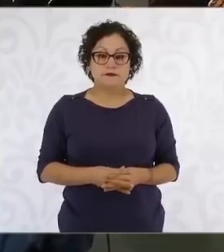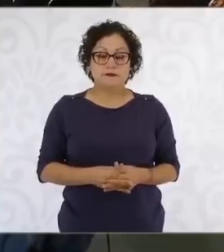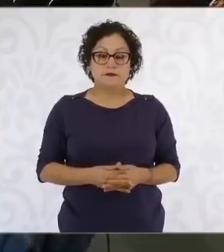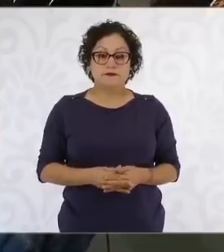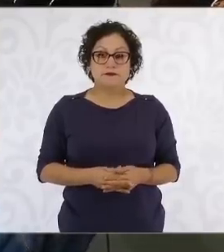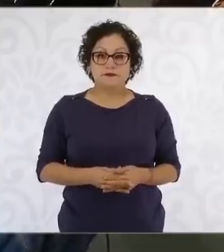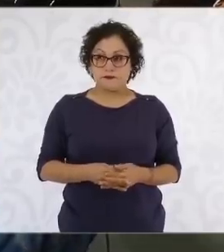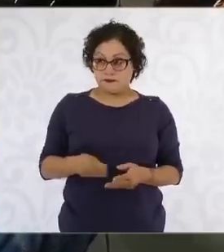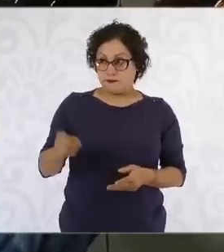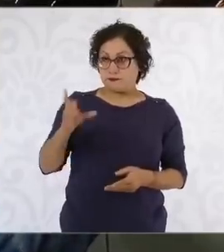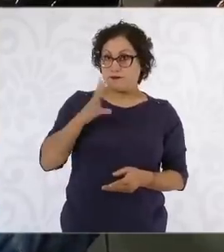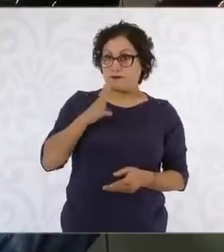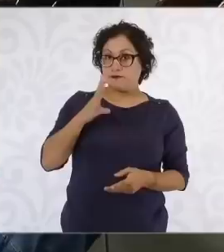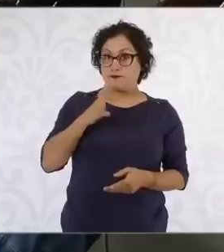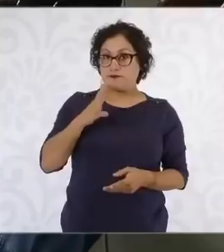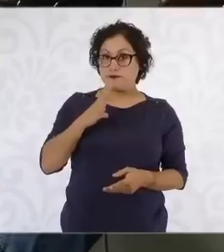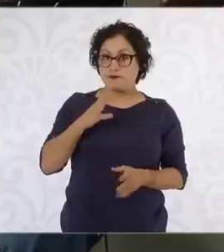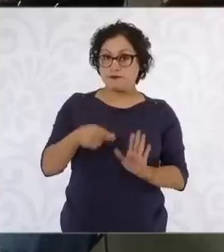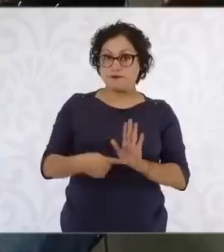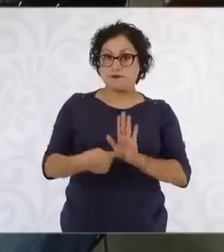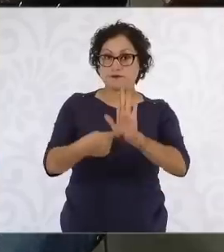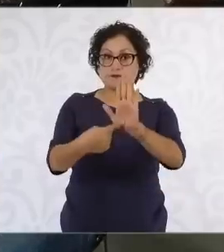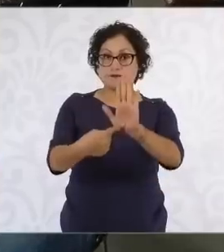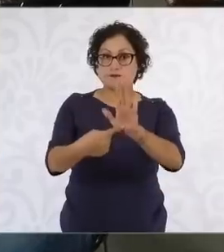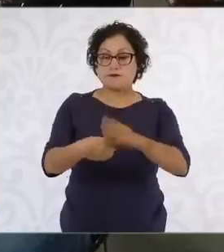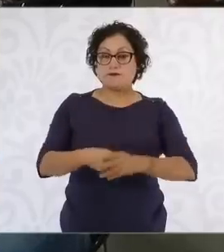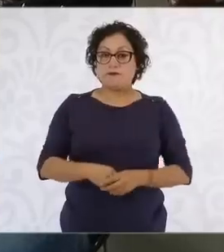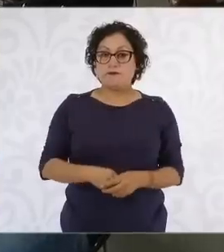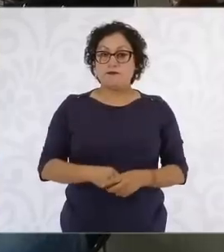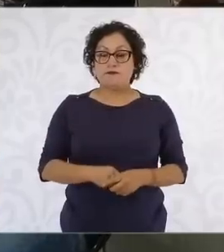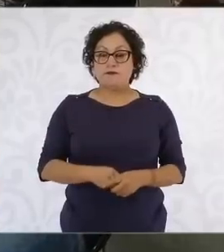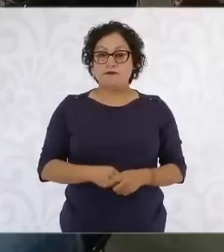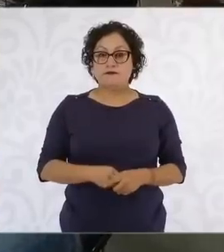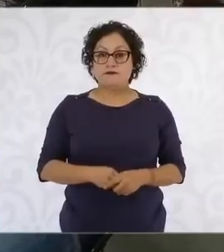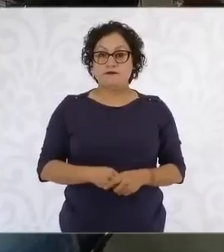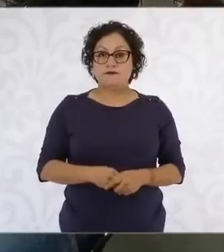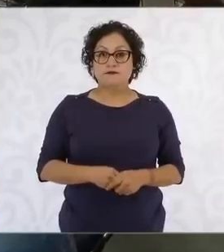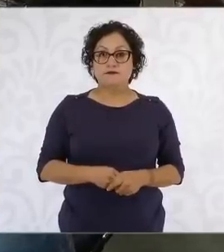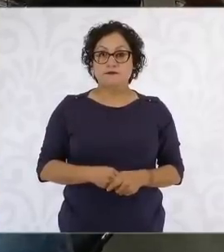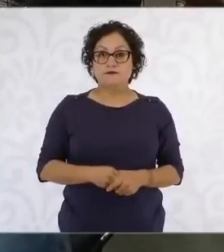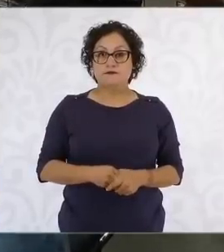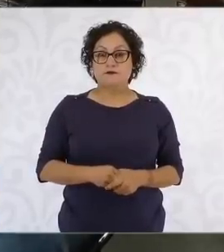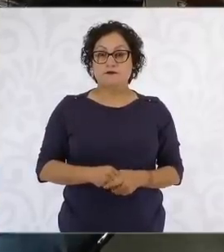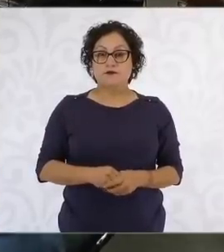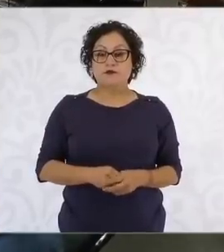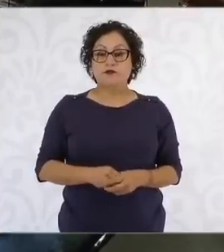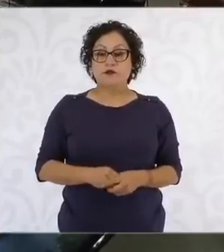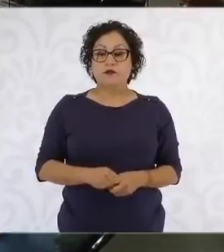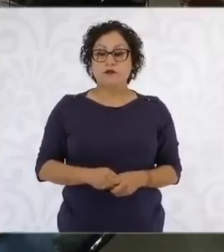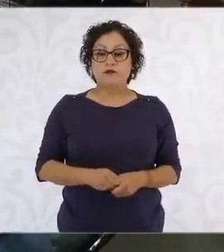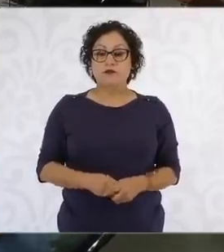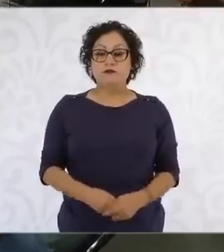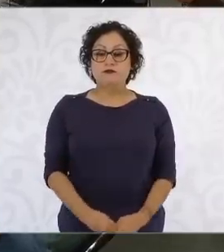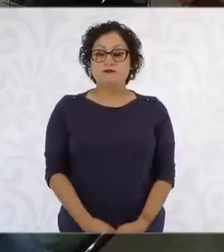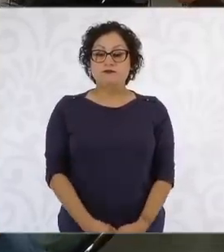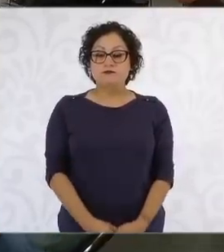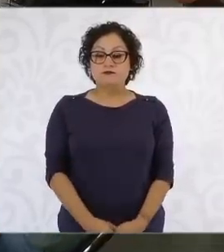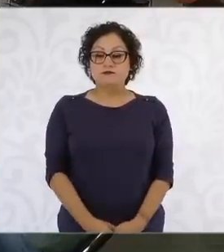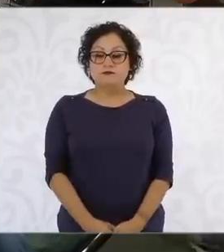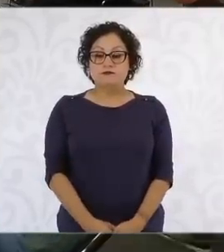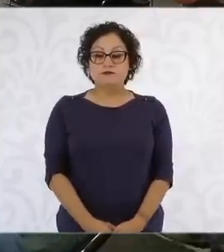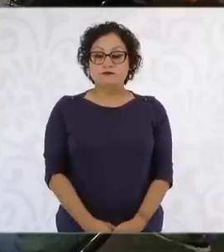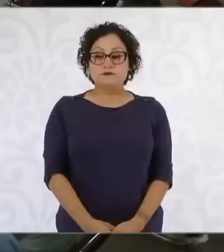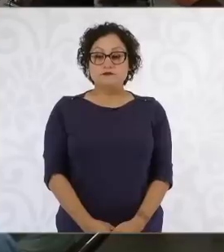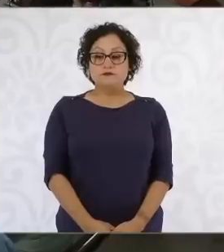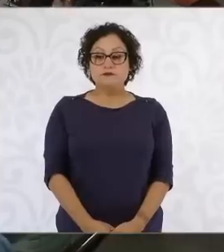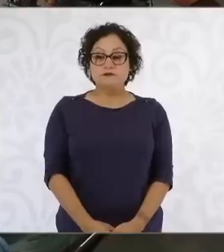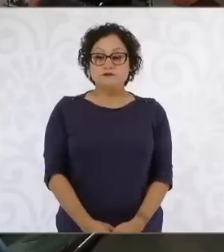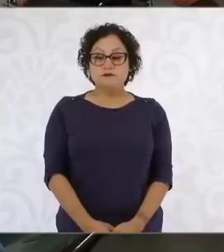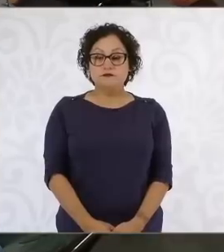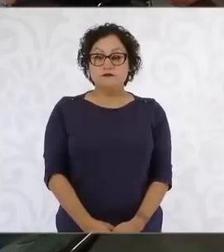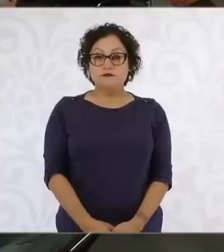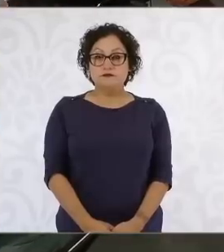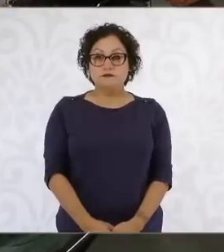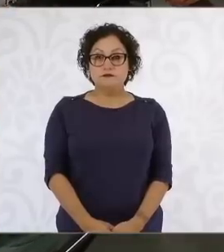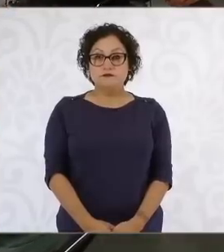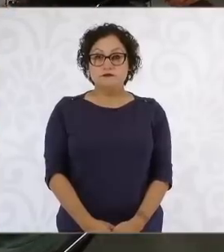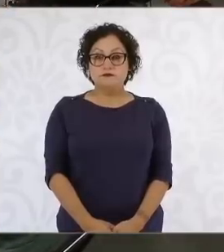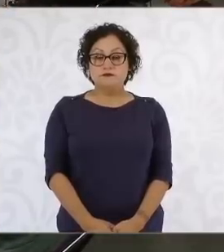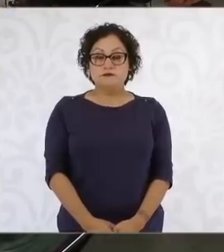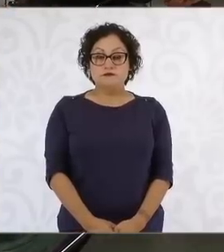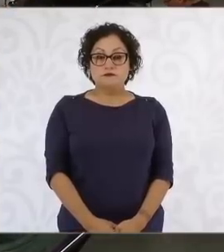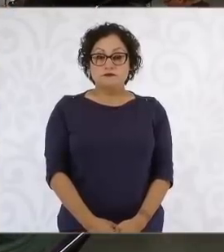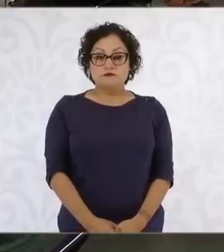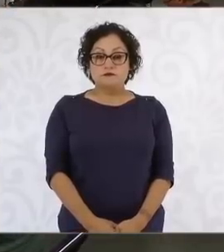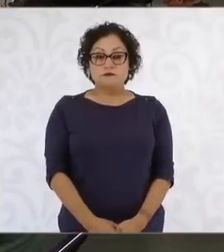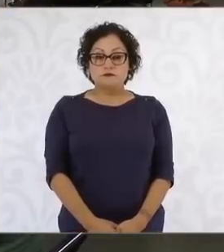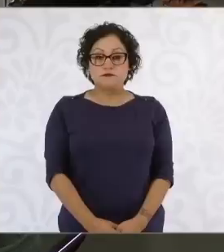tiene en profundizar nuestra